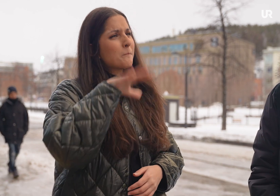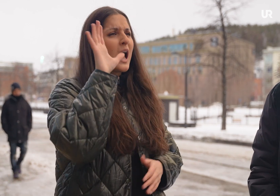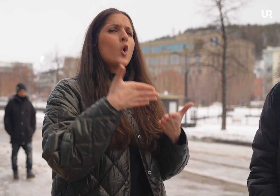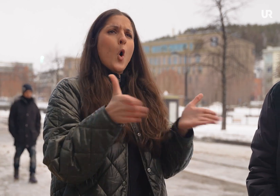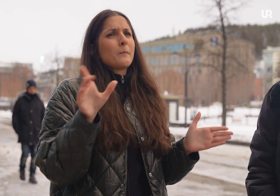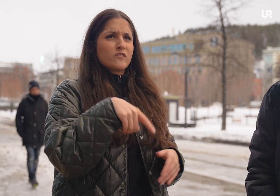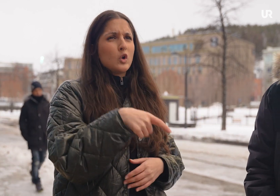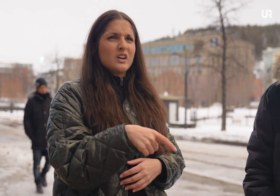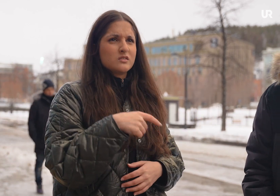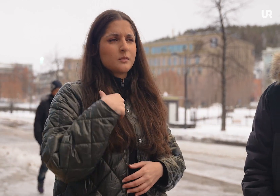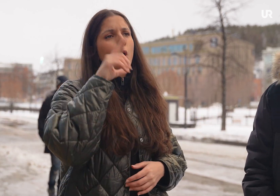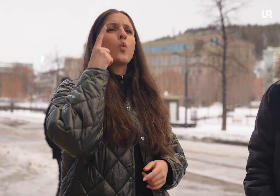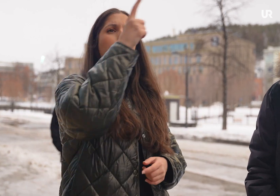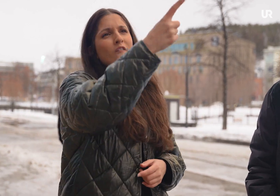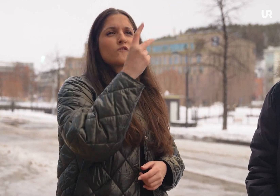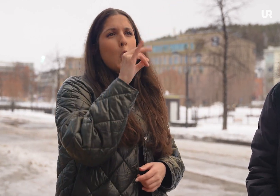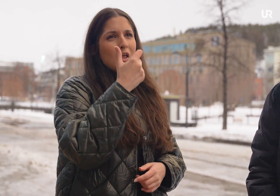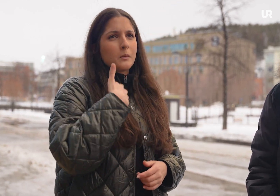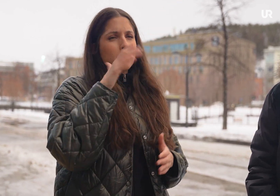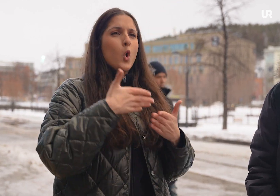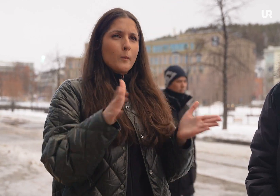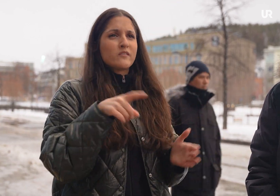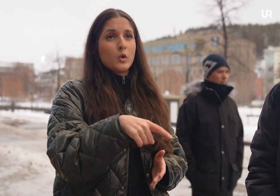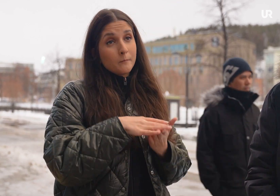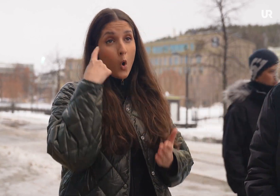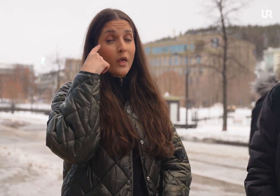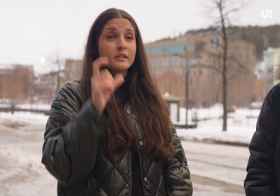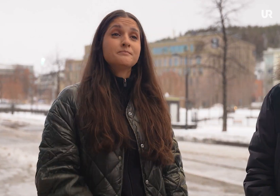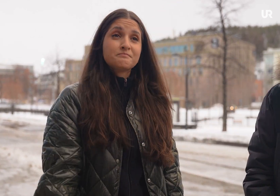Där ändrades min inställning och jag är mer okej med att gå in i långvariga förhållanden med hörande.